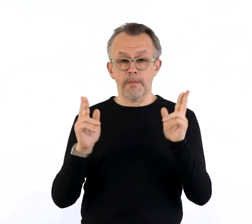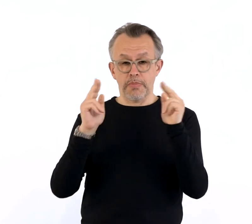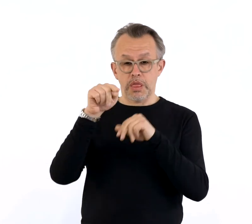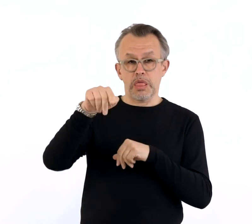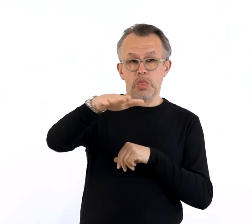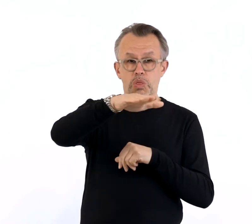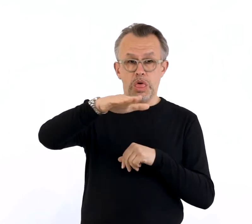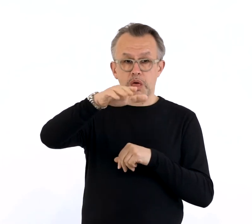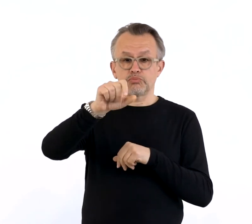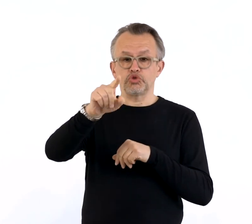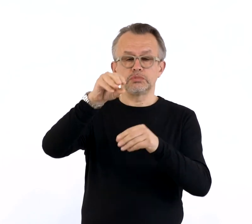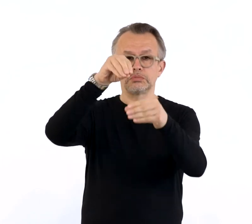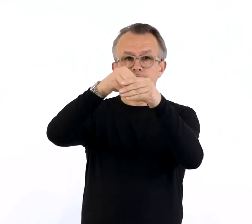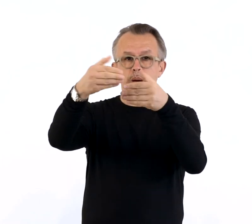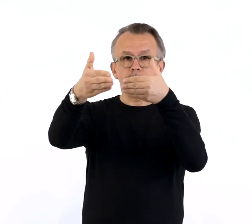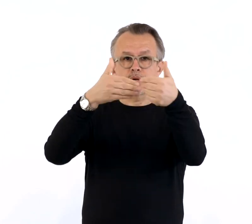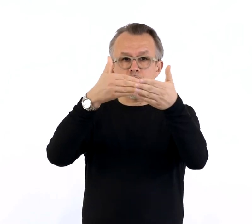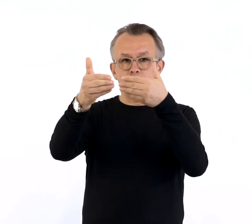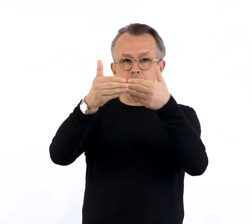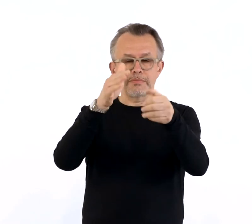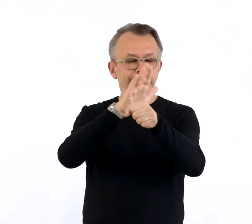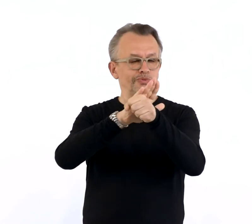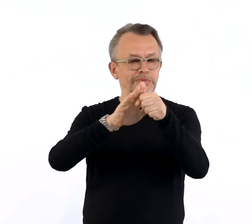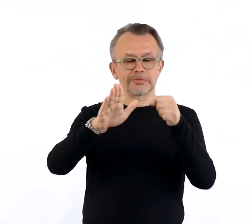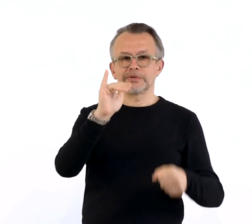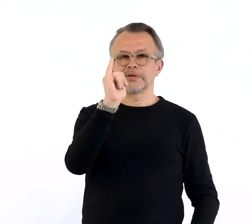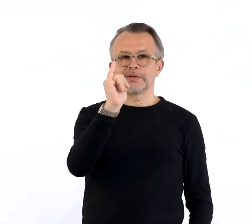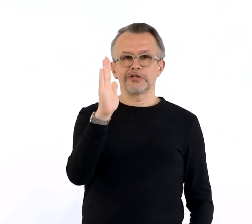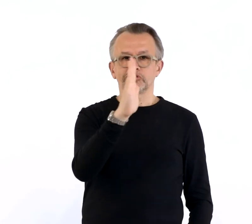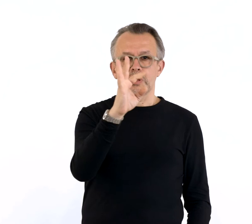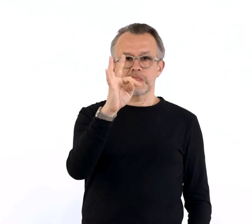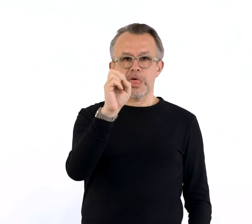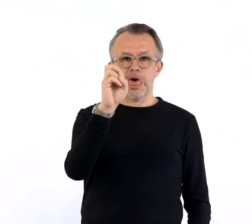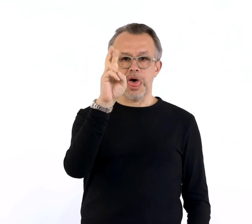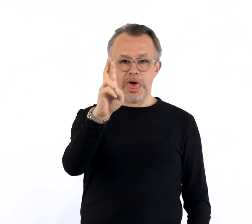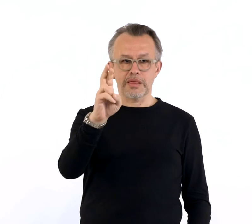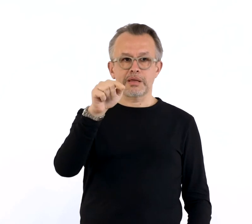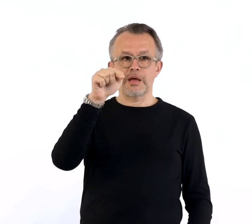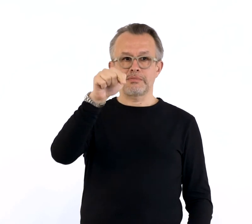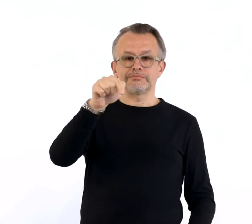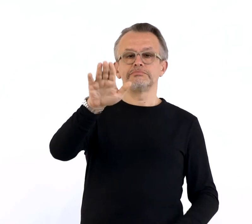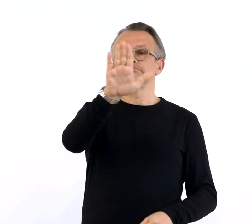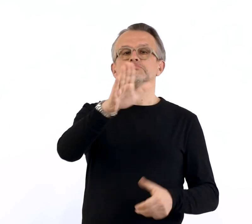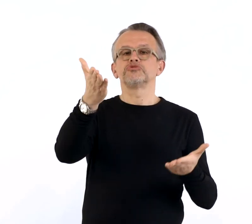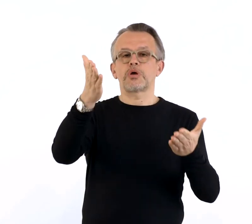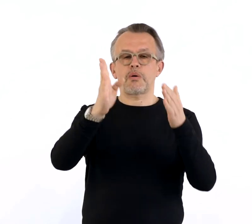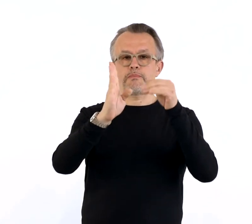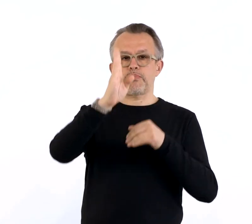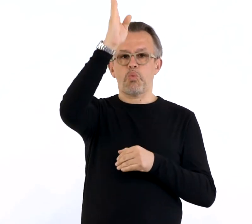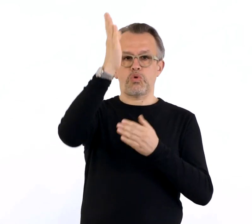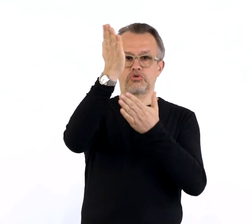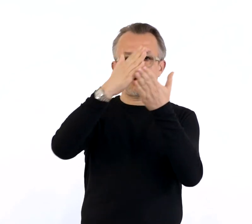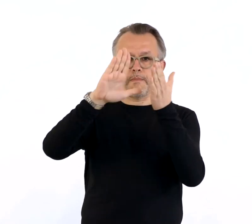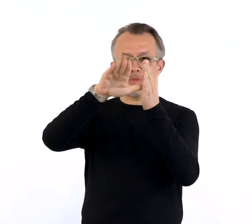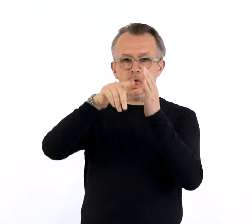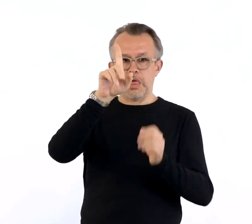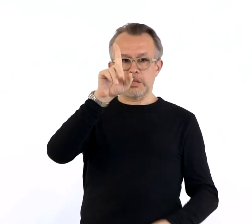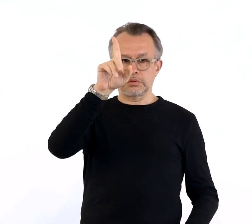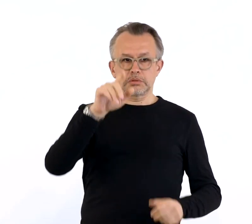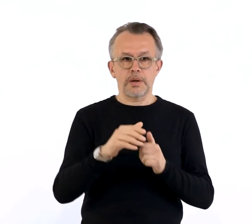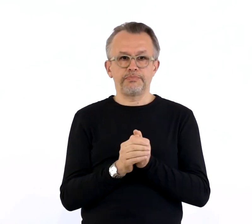Pałac wraz ze słynną Bramą Isztar znajdował się w północnej części miasta.